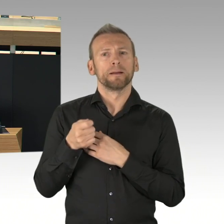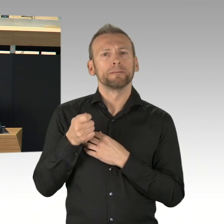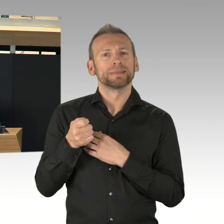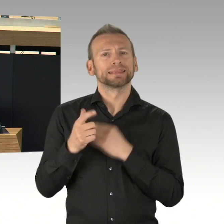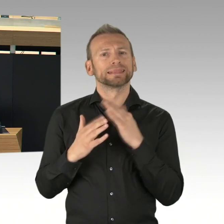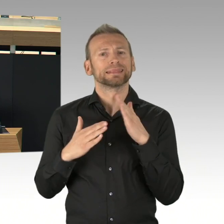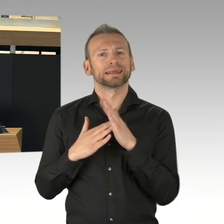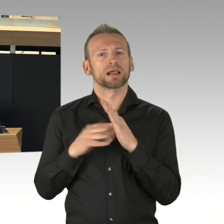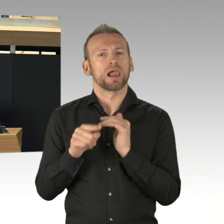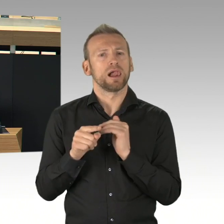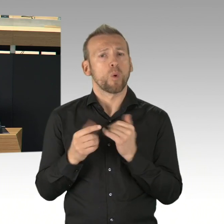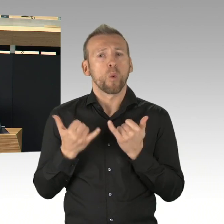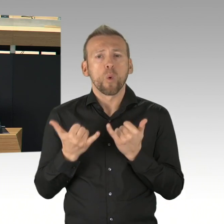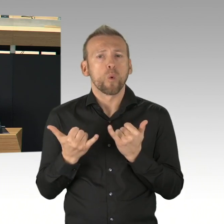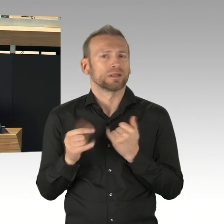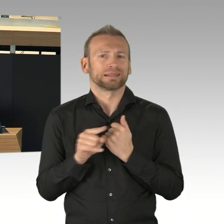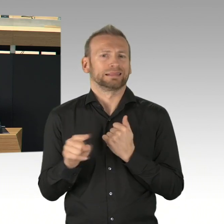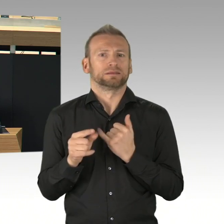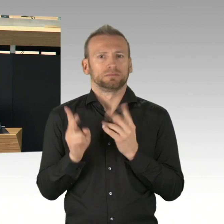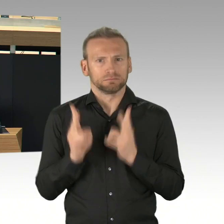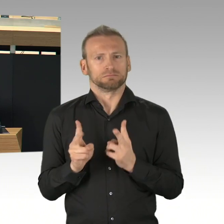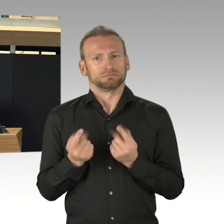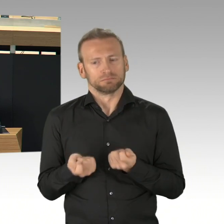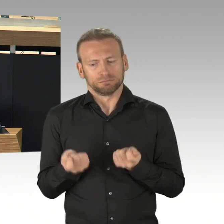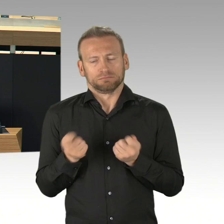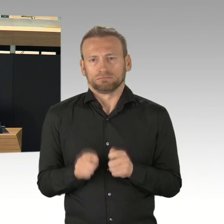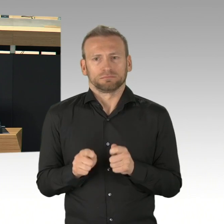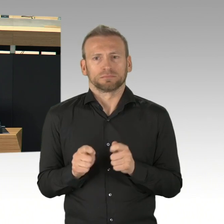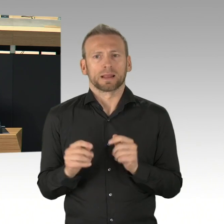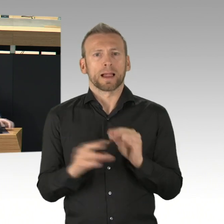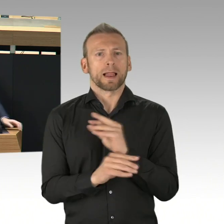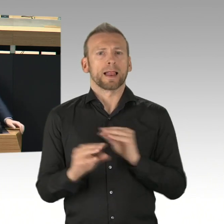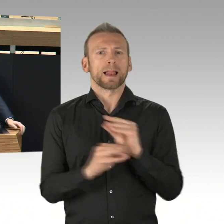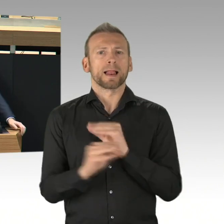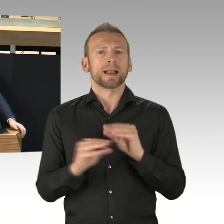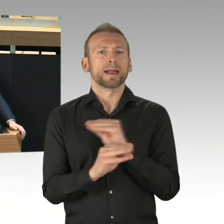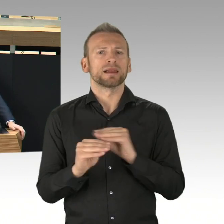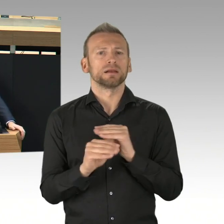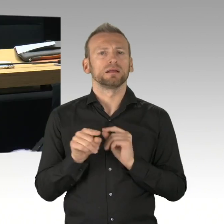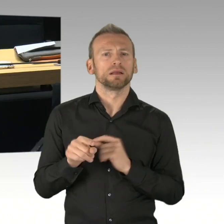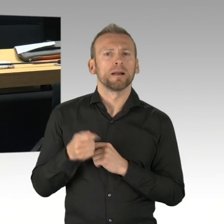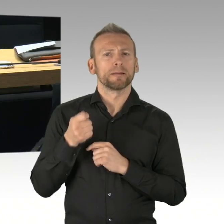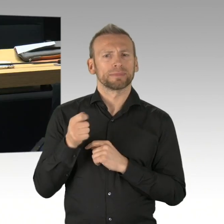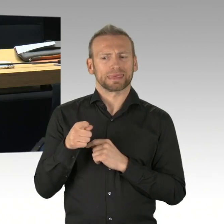und dass Sie ins Grübeln kommen, ist dann der richtige Moment und das sollten Sie vielleicht nachher berücksichtigen, wenn Sie dem Gesetz zustimmen wollen.